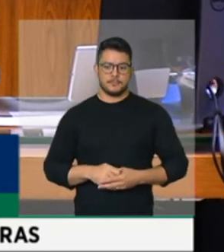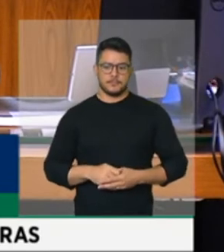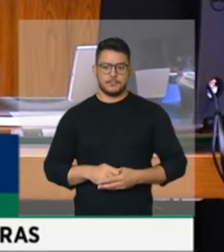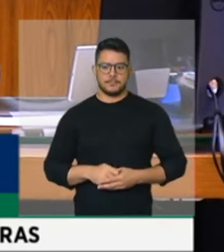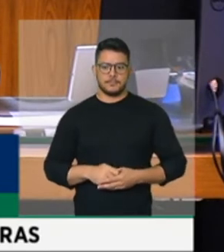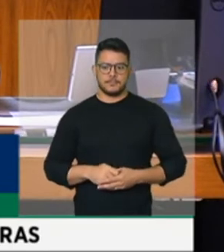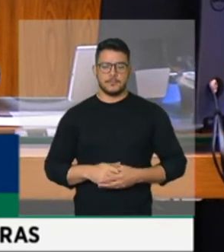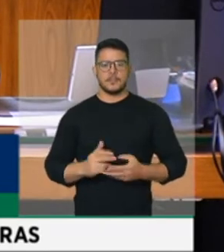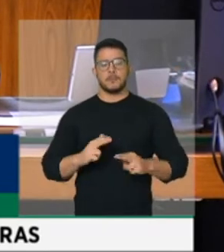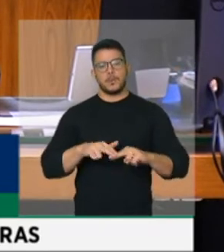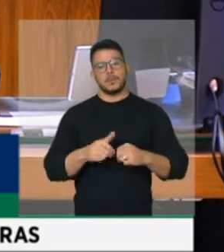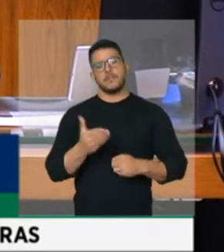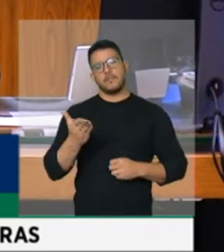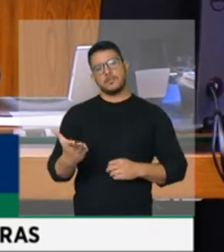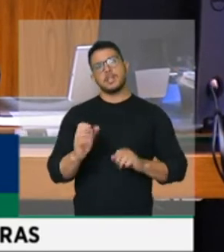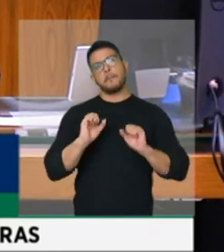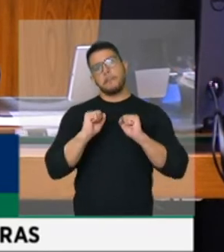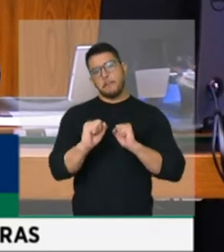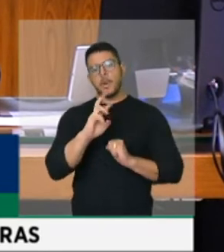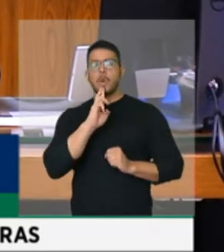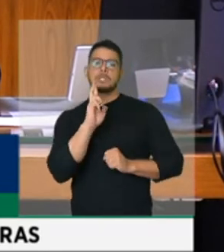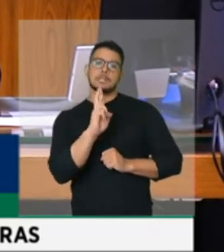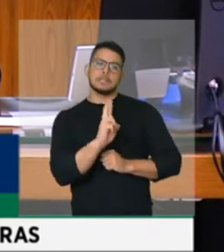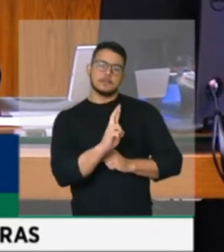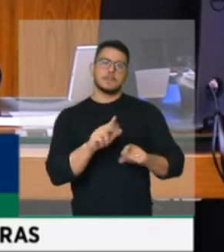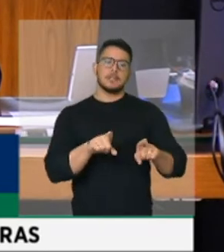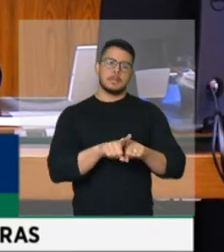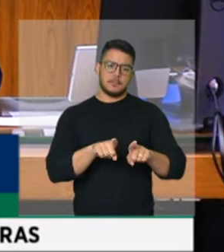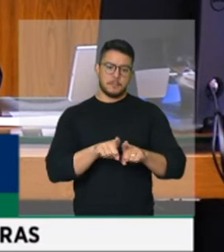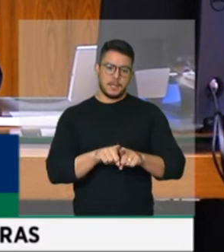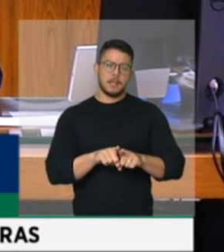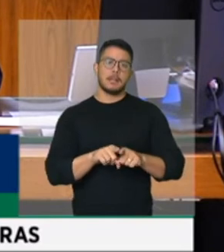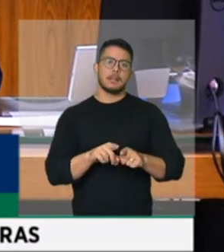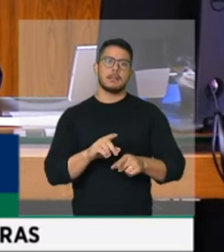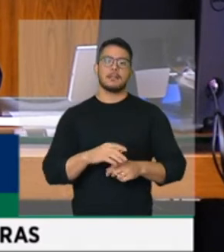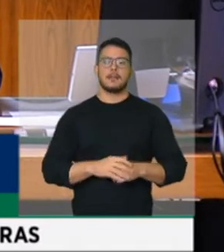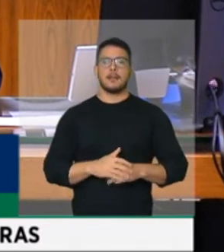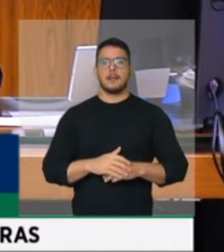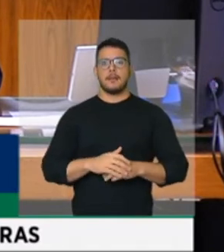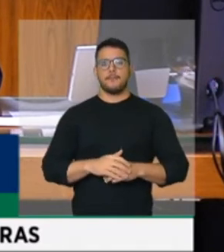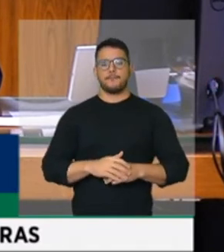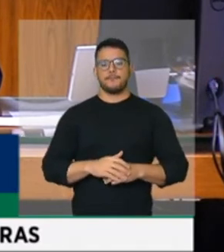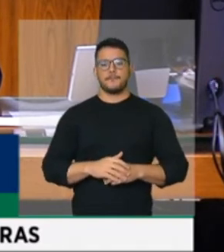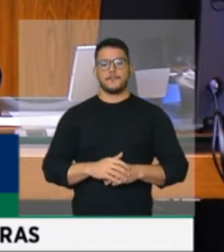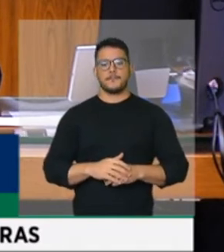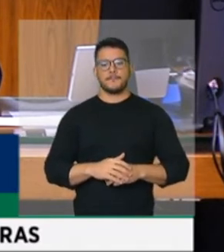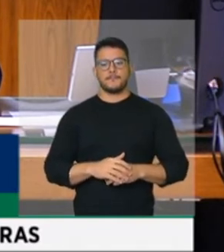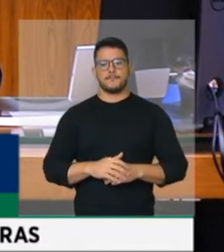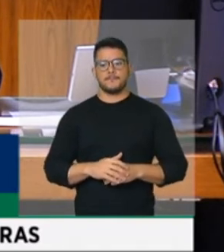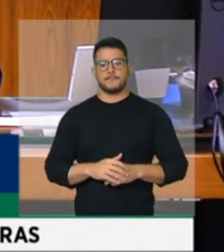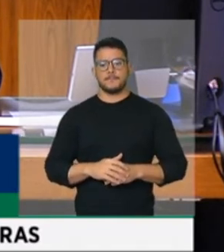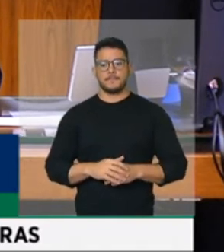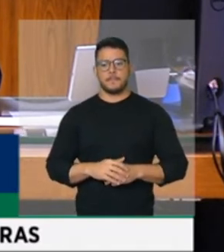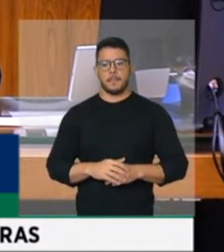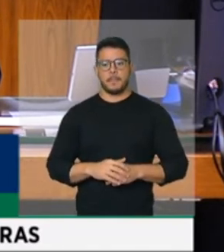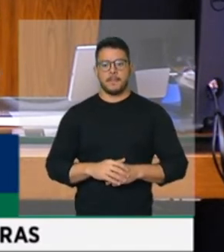FIZESSE ISSO NA PRESENÇA DE VOSSA EXCELÊNCIA PRA QUE VOSSA EXCELÊNCIA TIVESSE OPORTUNIDADE DE, NUM NÍVEL DESSE, A GENTE POSSA DISCUTIR ISSO NO PLENÁRIO. VOSSA